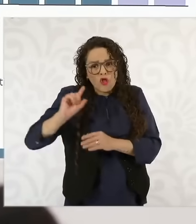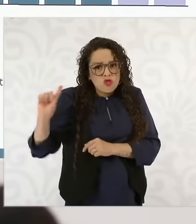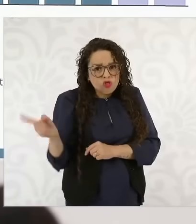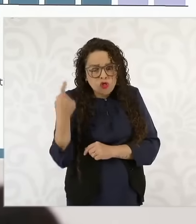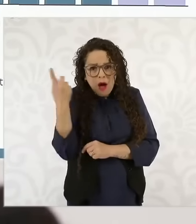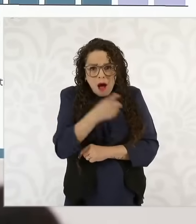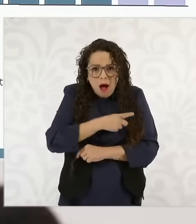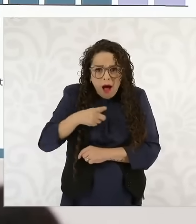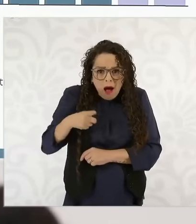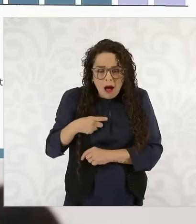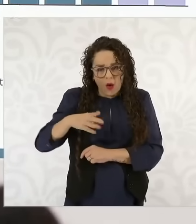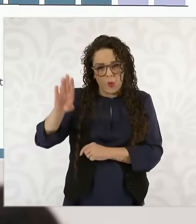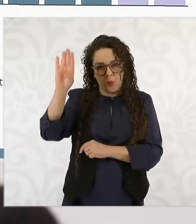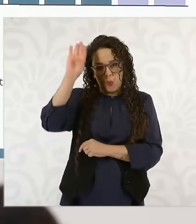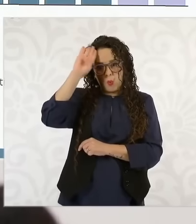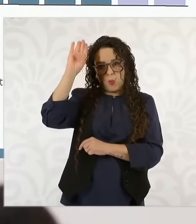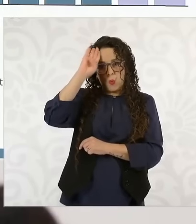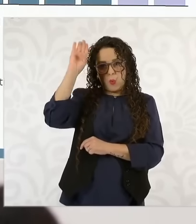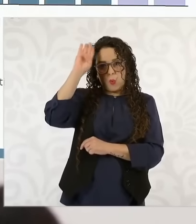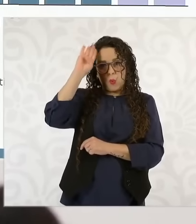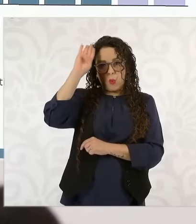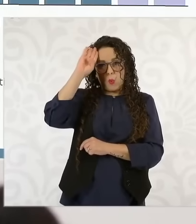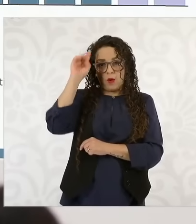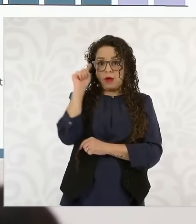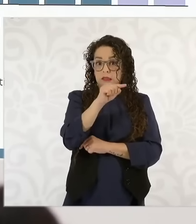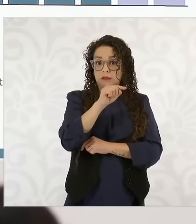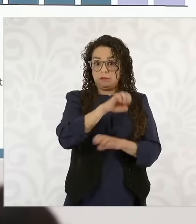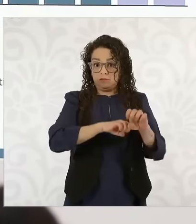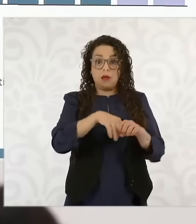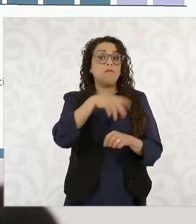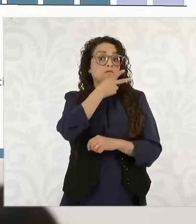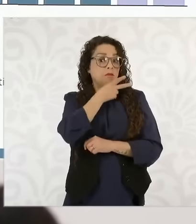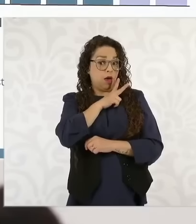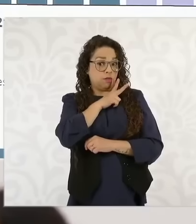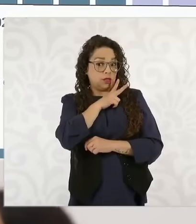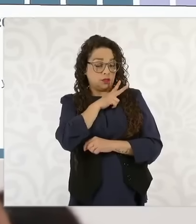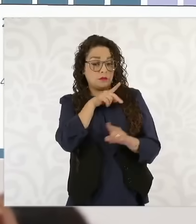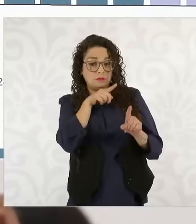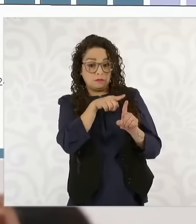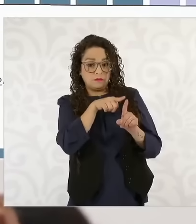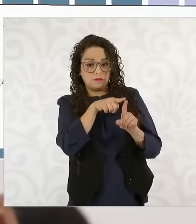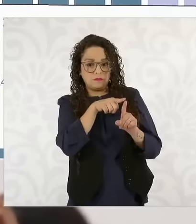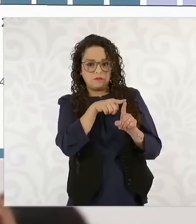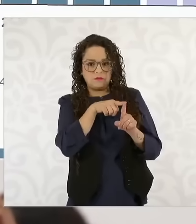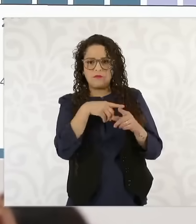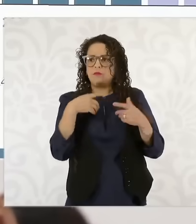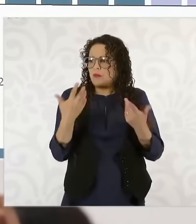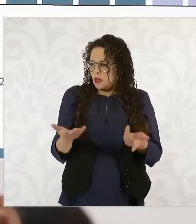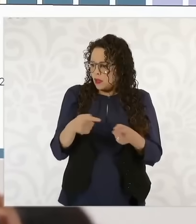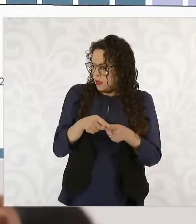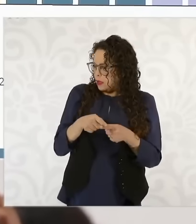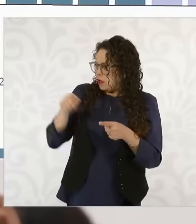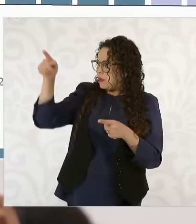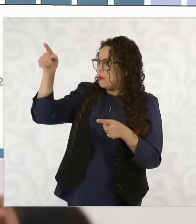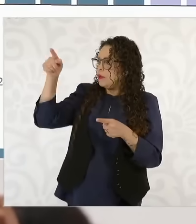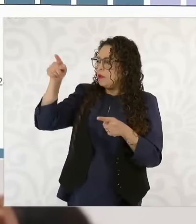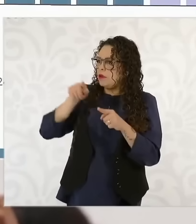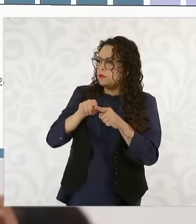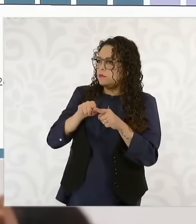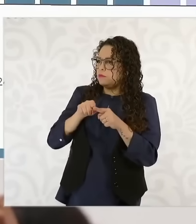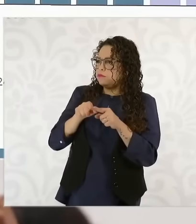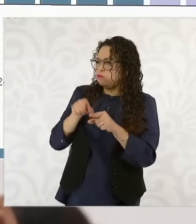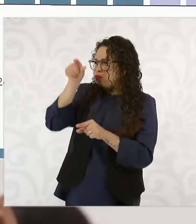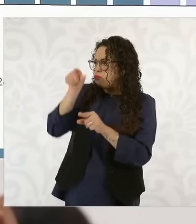deuda en Pemex. Ahora uno diría, bueno, se endeudó, pero se produjo más petróleo,